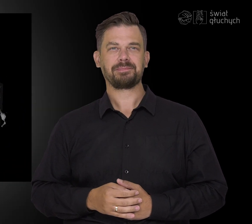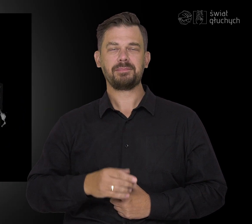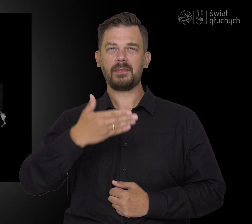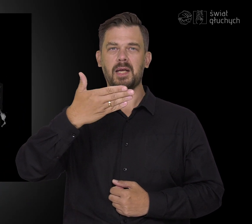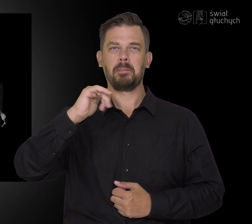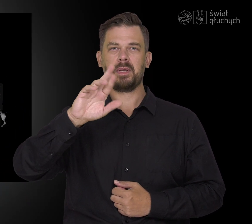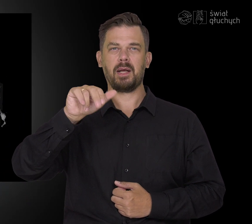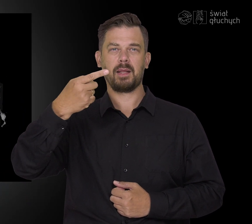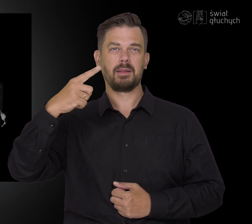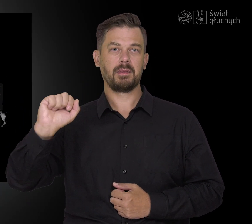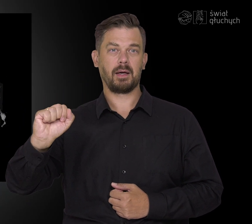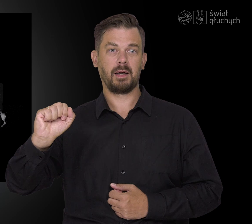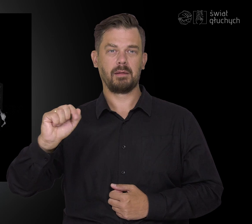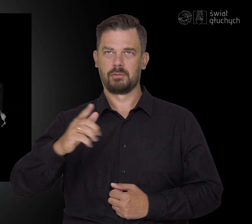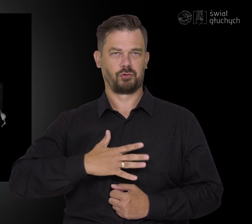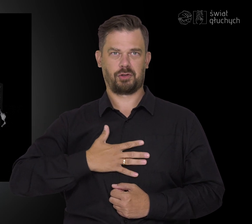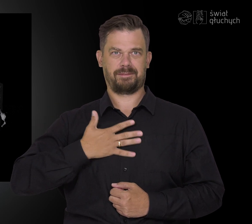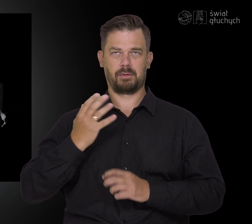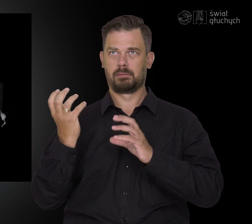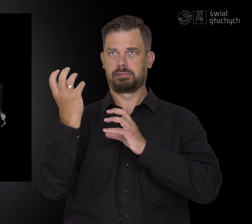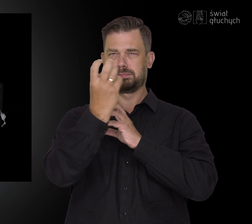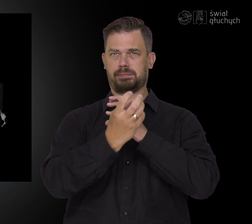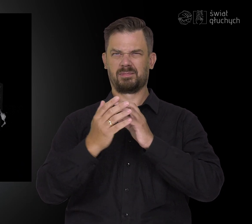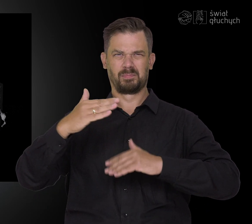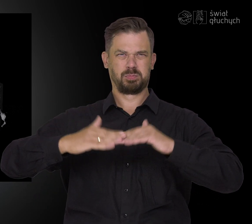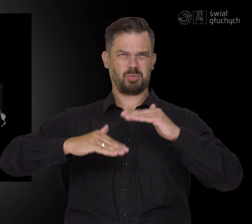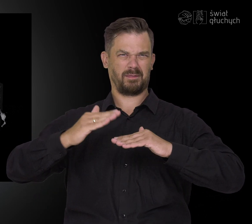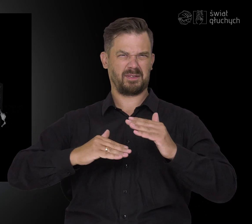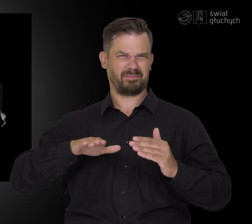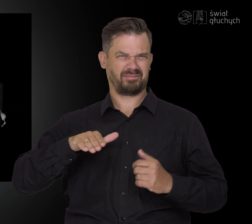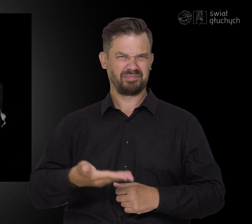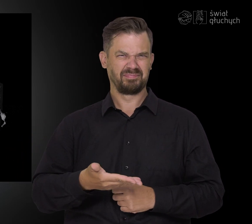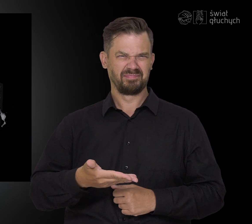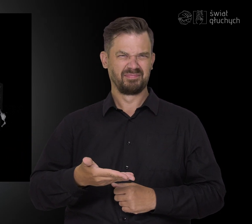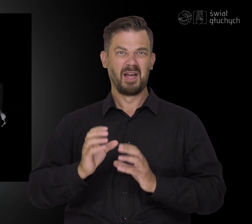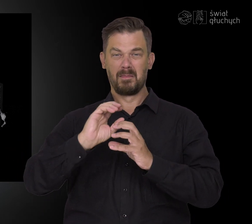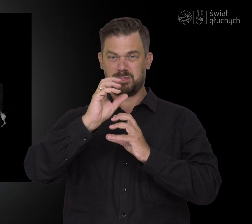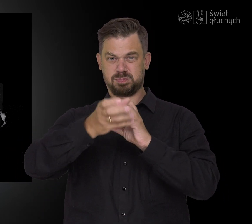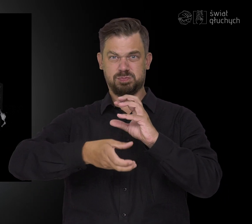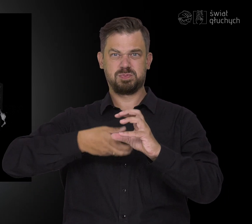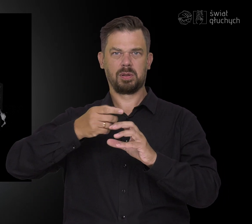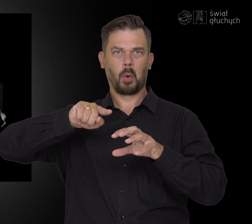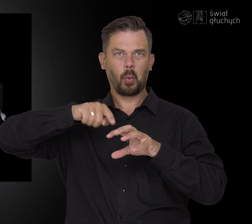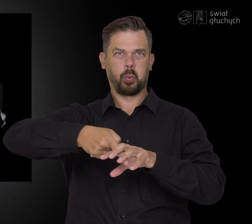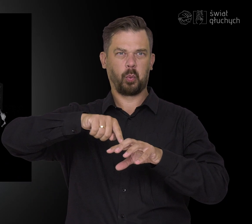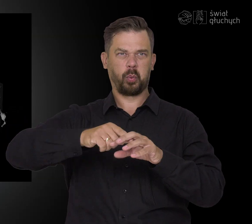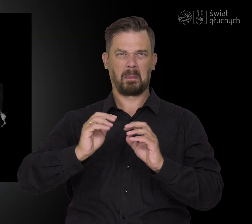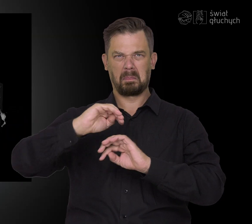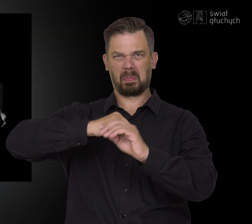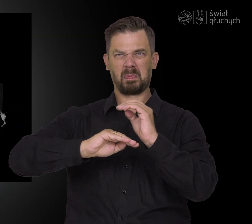Miranda to jedno z najdziwniejszych ciał w całym Układzie Słonecznym. Jej powierzchnia jest poorana gigantycznymi klifami